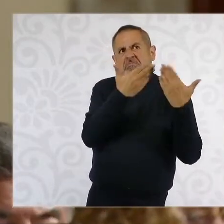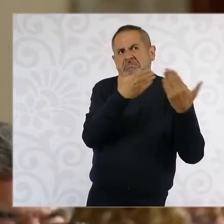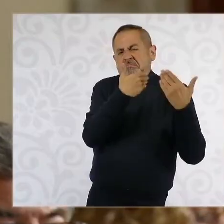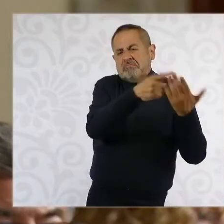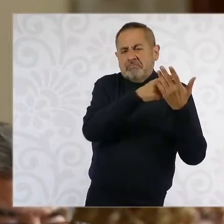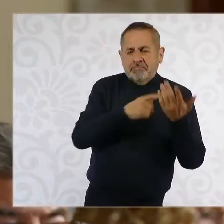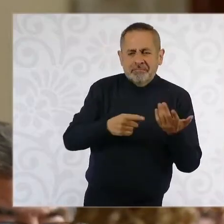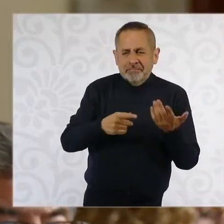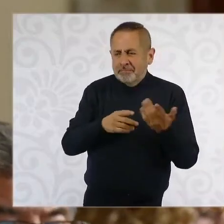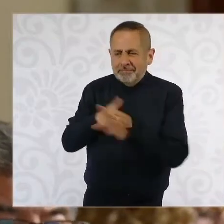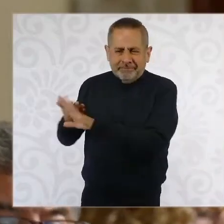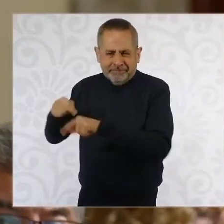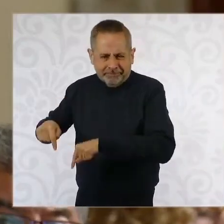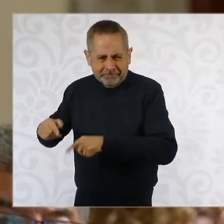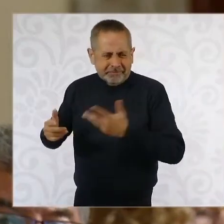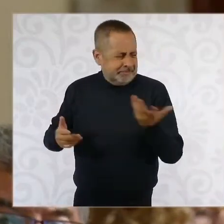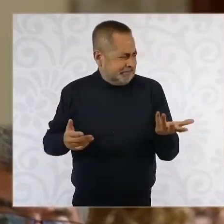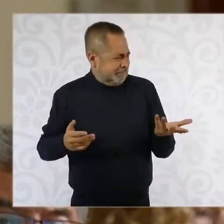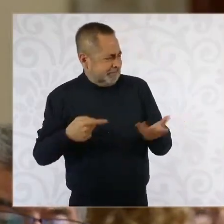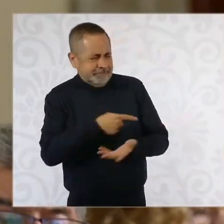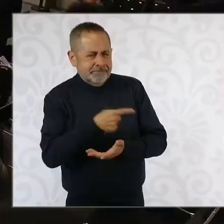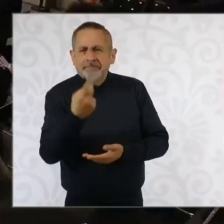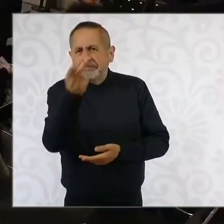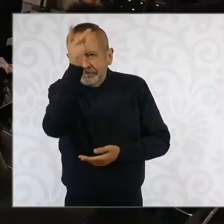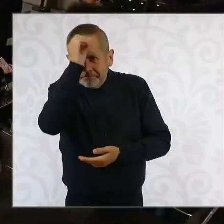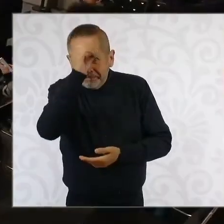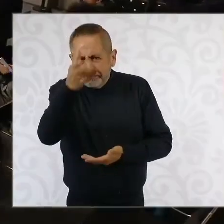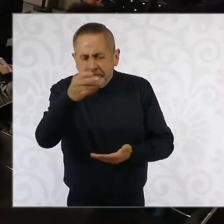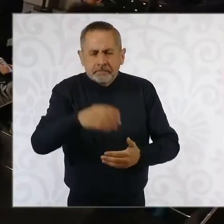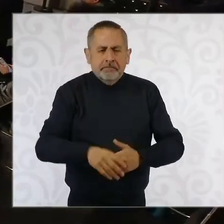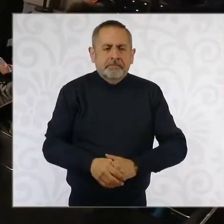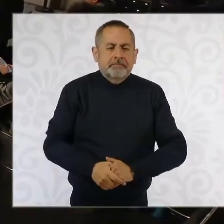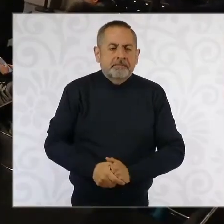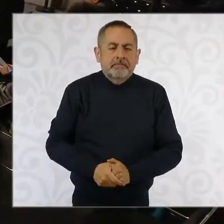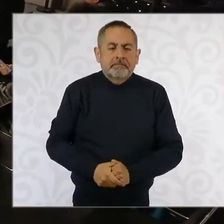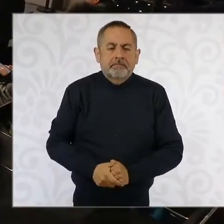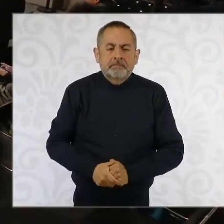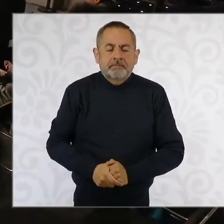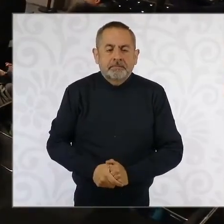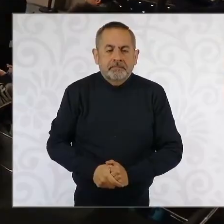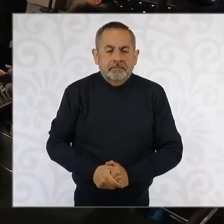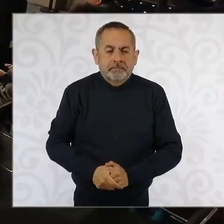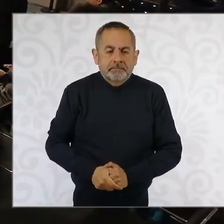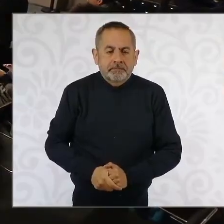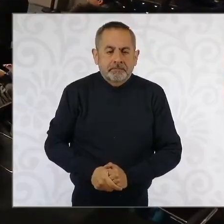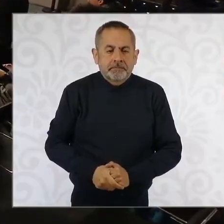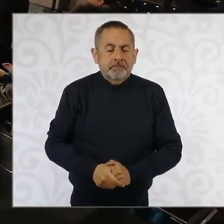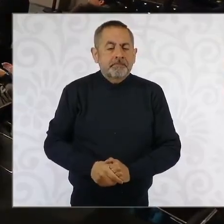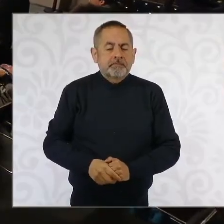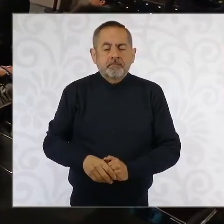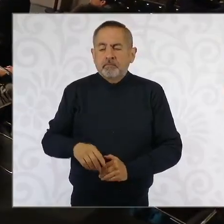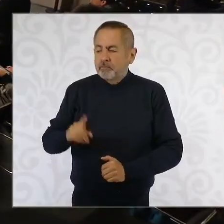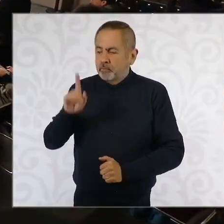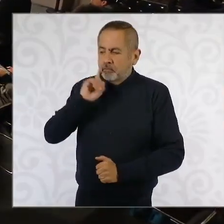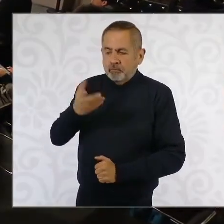declaraciones de Donald Trump sí Primero quiero agradecerle a Donald Trump porque se refirió a